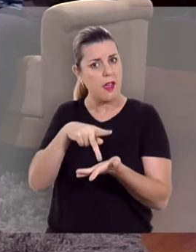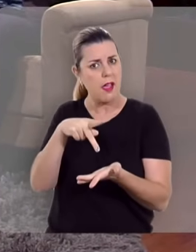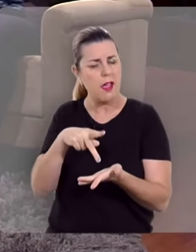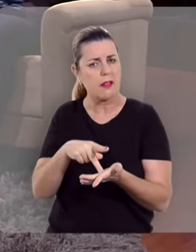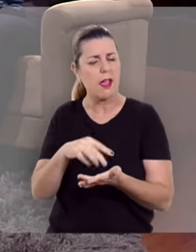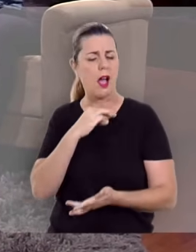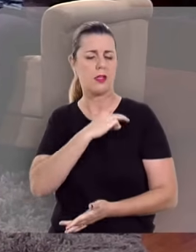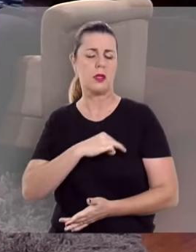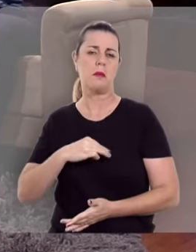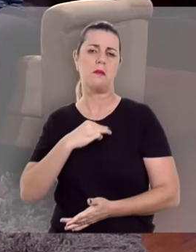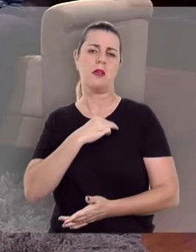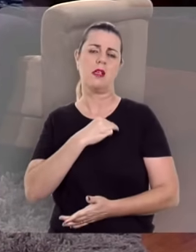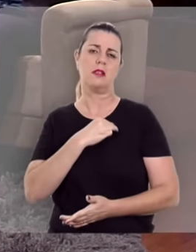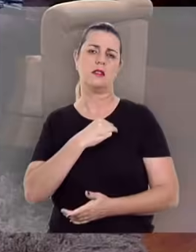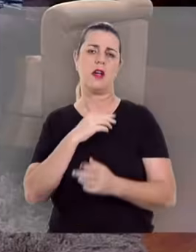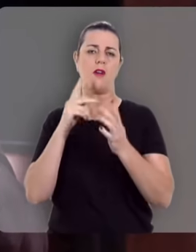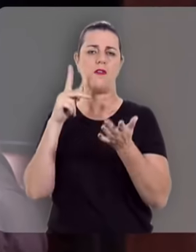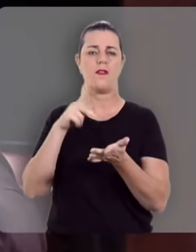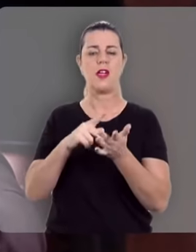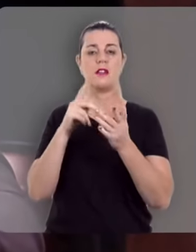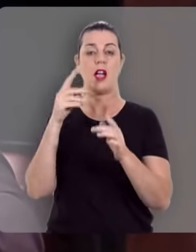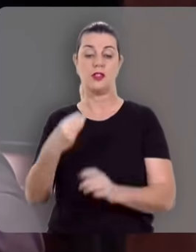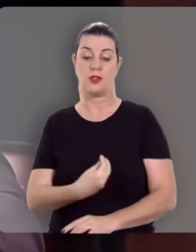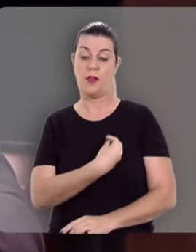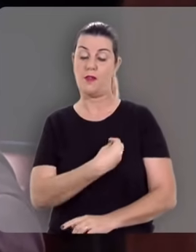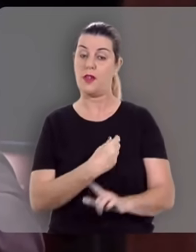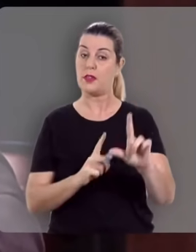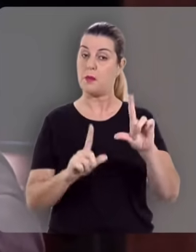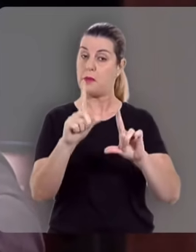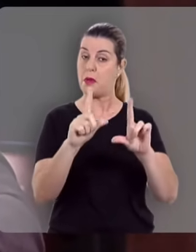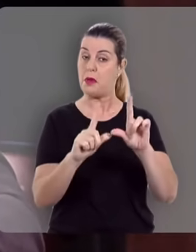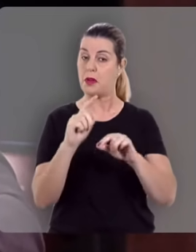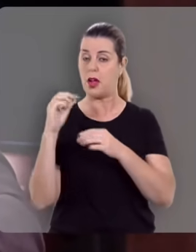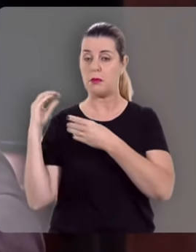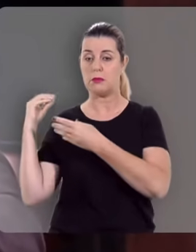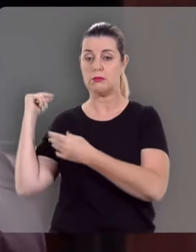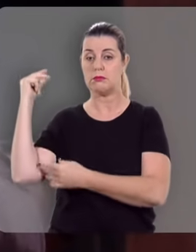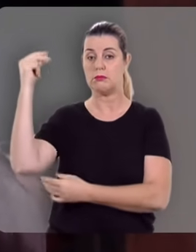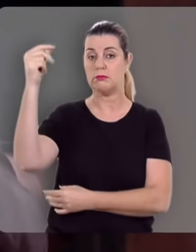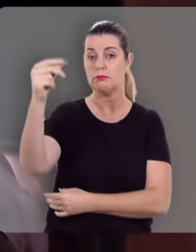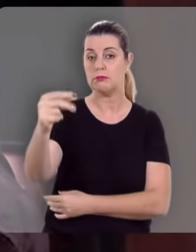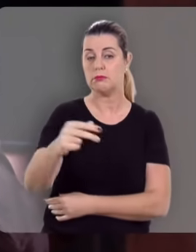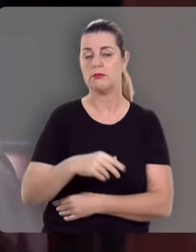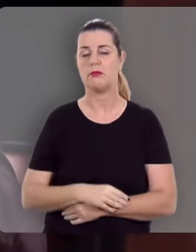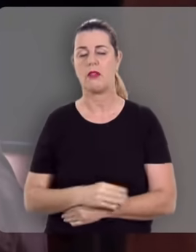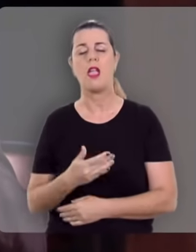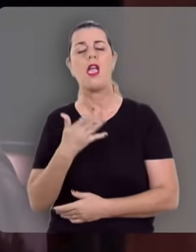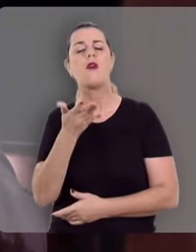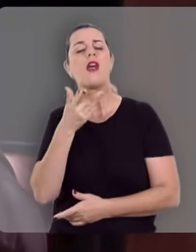a missão do verdade vida aula em todos esses anos né Eu queria que eu falasse um pouquinho